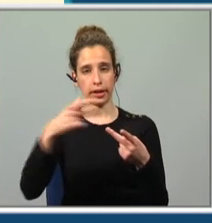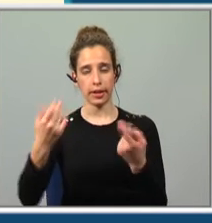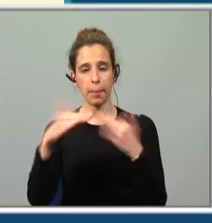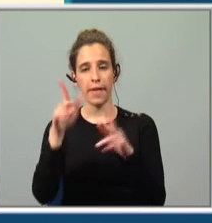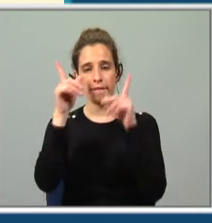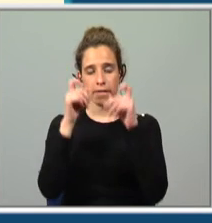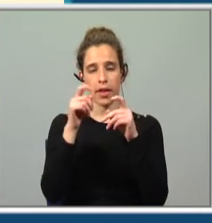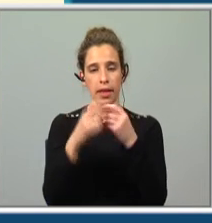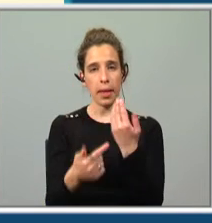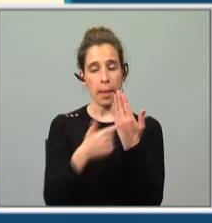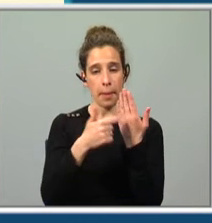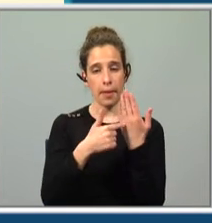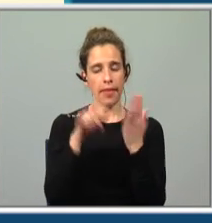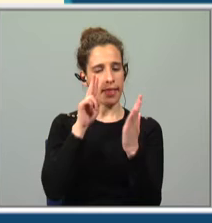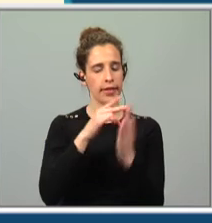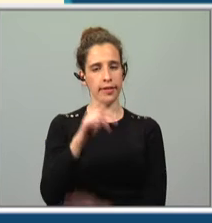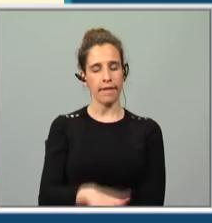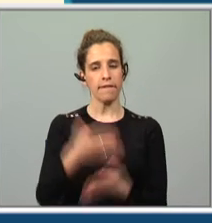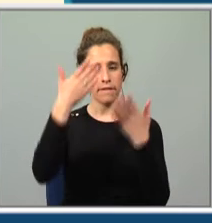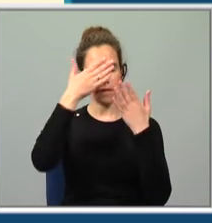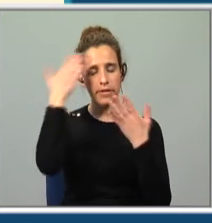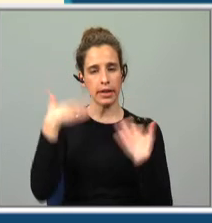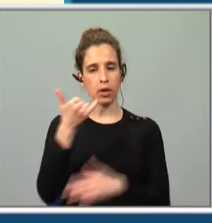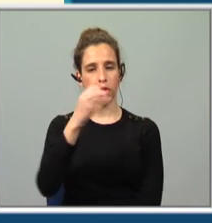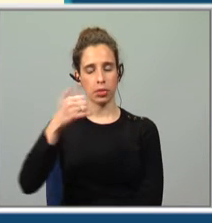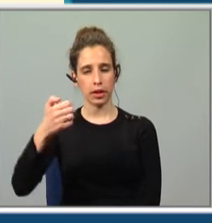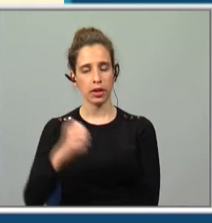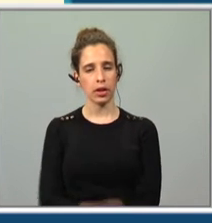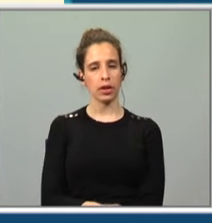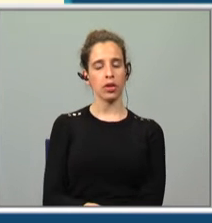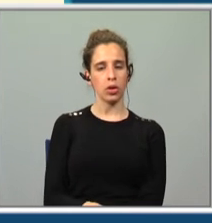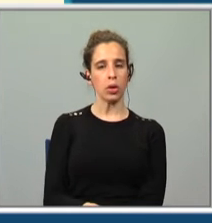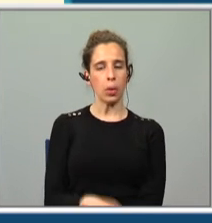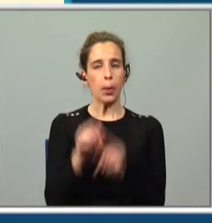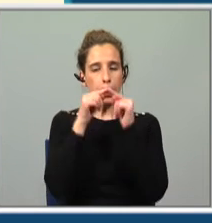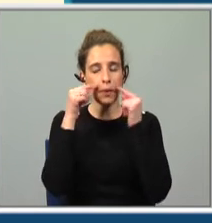fotografia esse verão 2015 um bigode falso e segurança papel com a mensagem 2015 年夏天的攝影帶有消息的假和安全紙